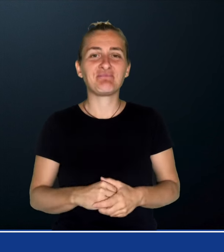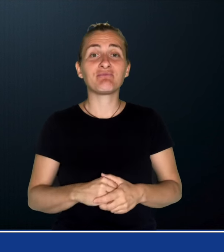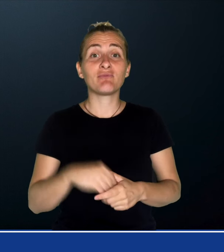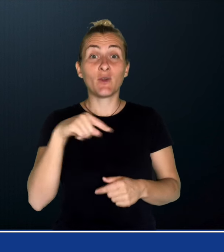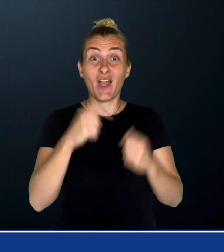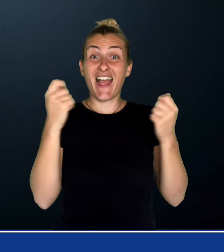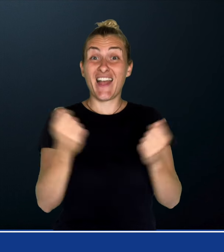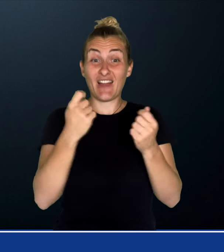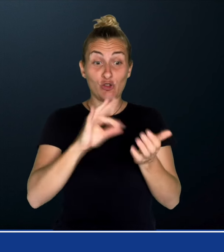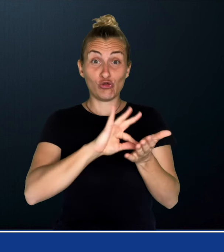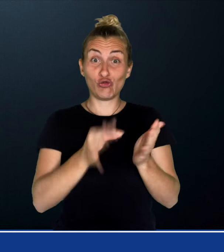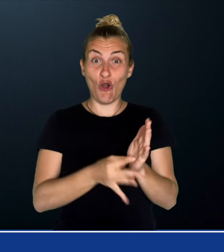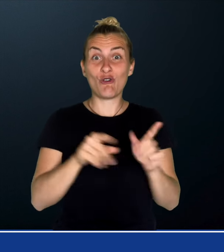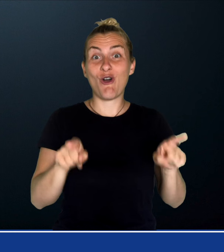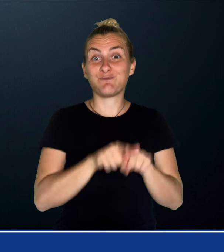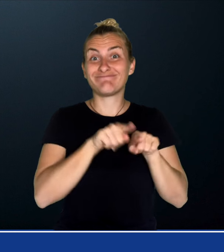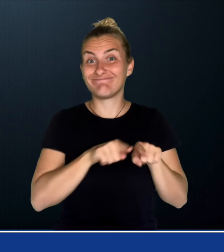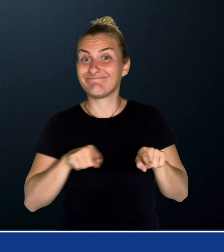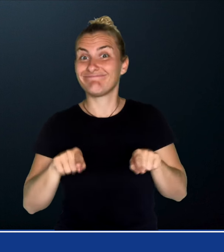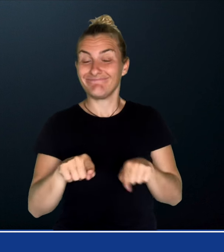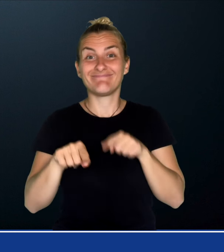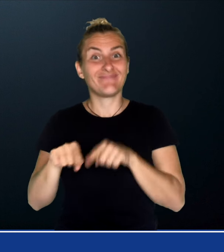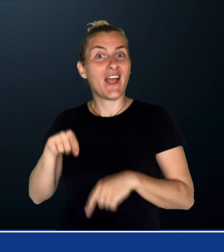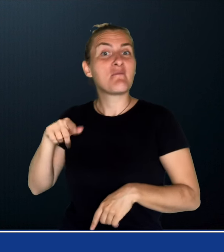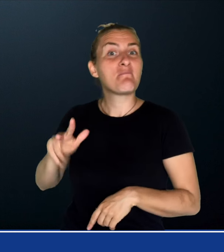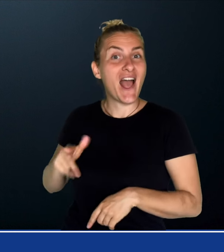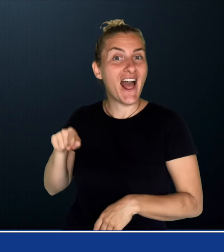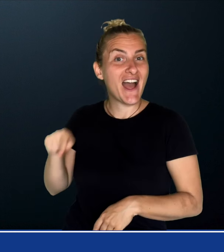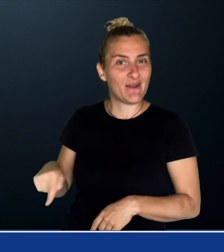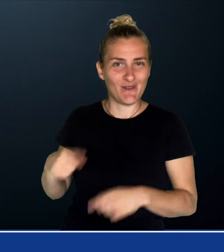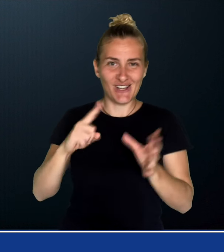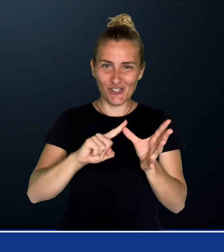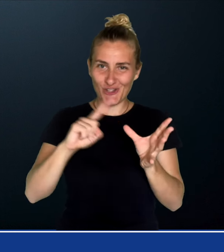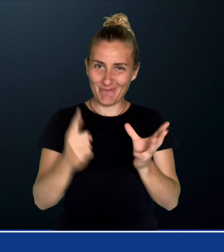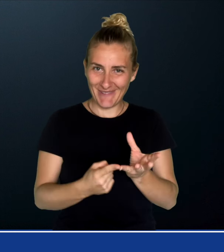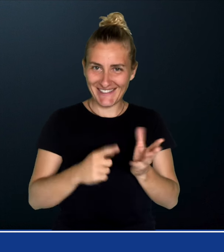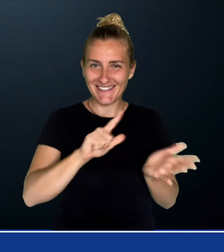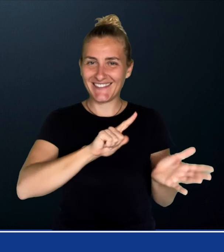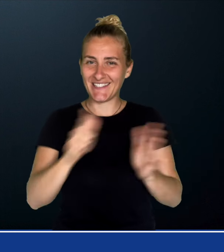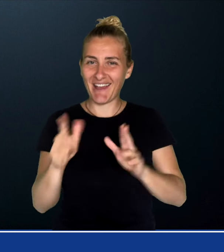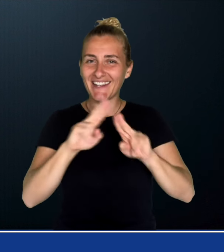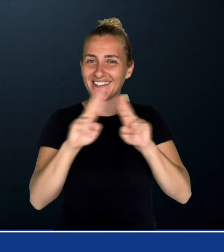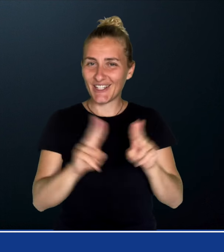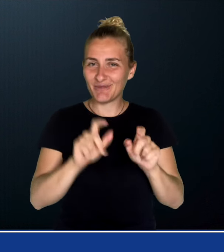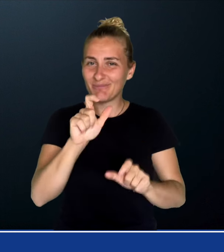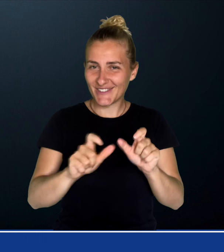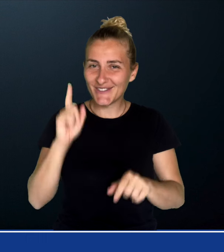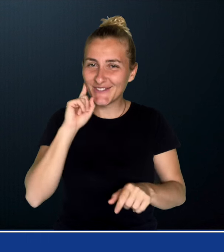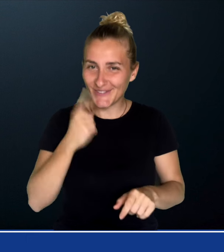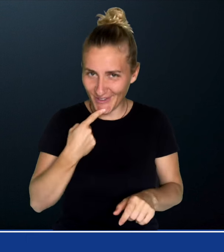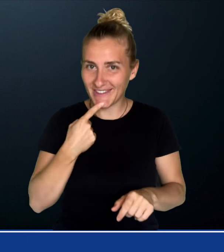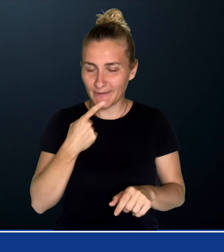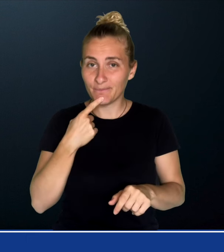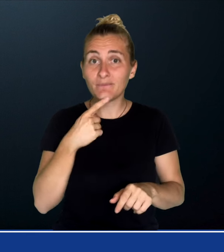In quei giorni si svolgeranno contemporaneamente gli eventi della GMS e della Settimana Internazionale delle Persone Sorde a Palermo